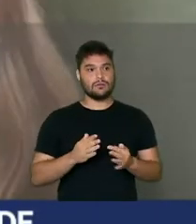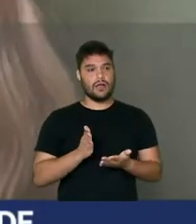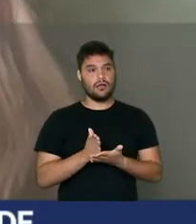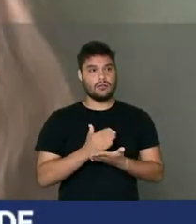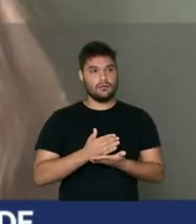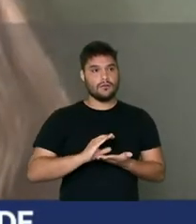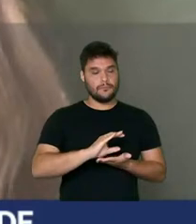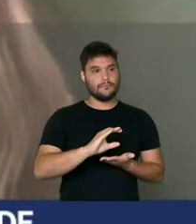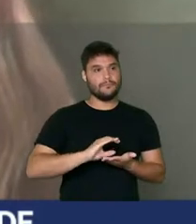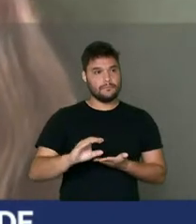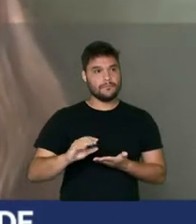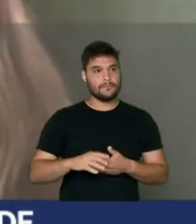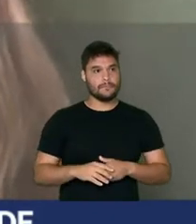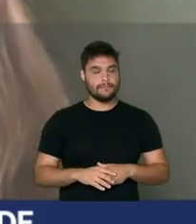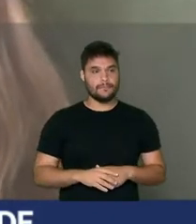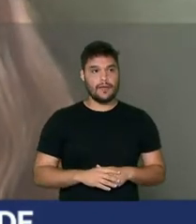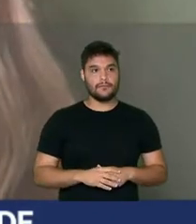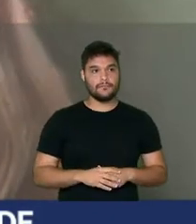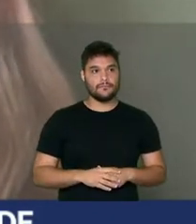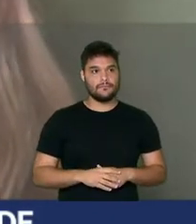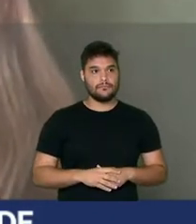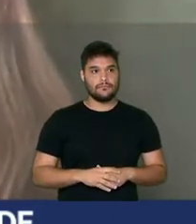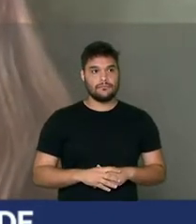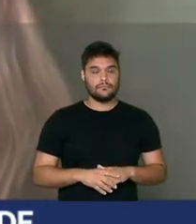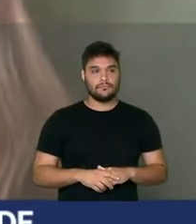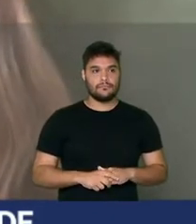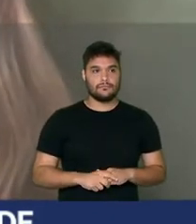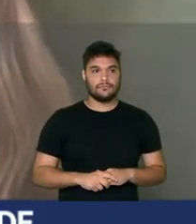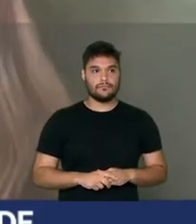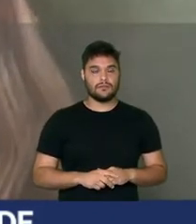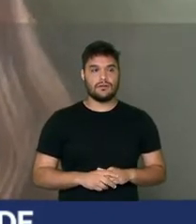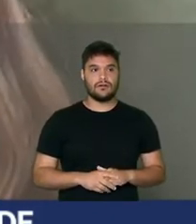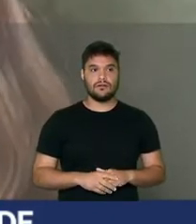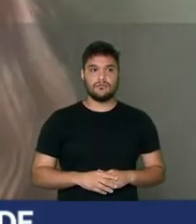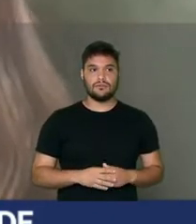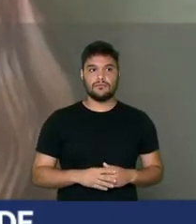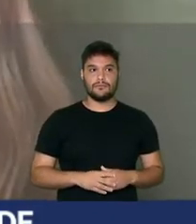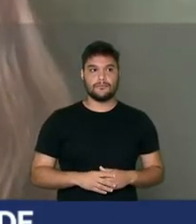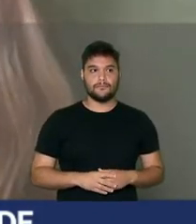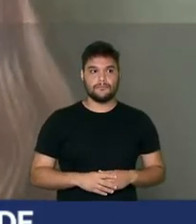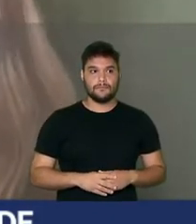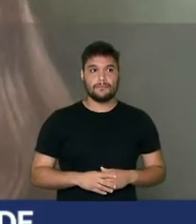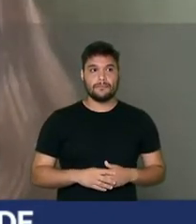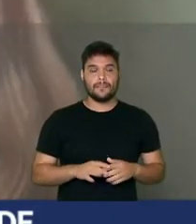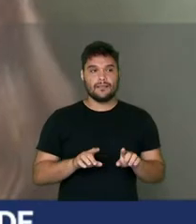ENTÃO ESSA EMENDA FOI MUITO IMPORTANTE E COM ISSO E MAIS A EMENDA DE REDAÇÃO DO DEPUTADO ELY BORGES QUE